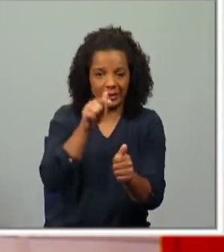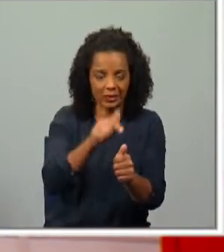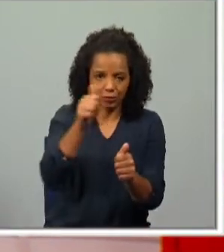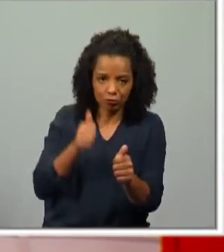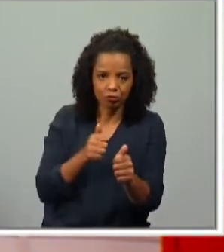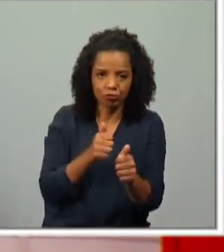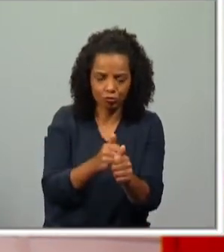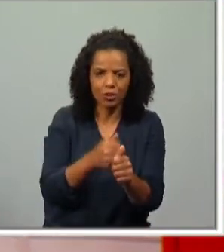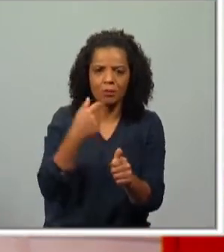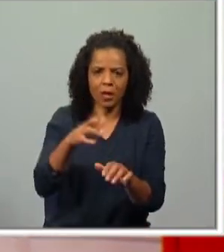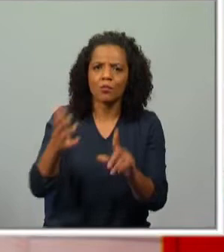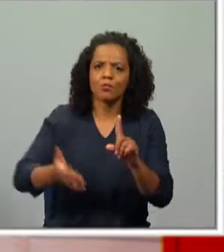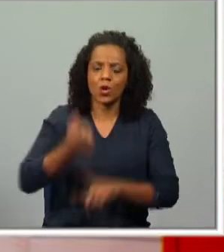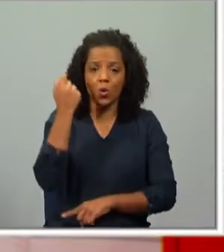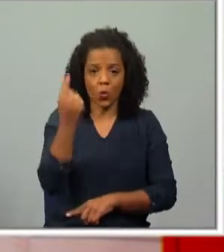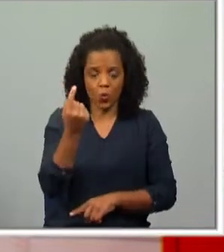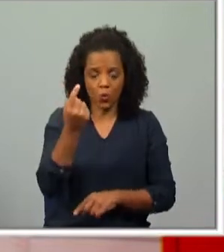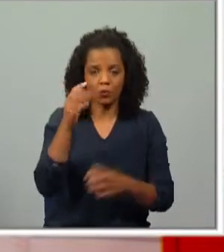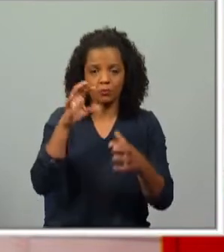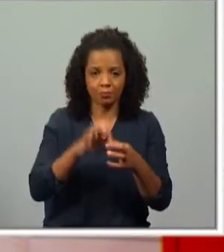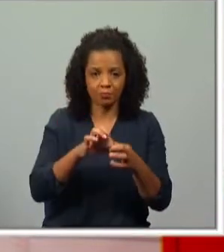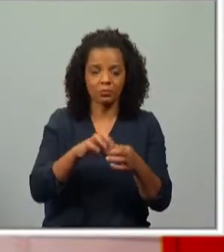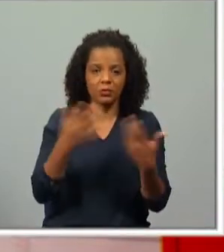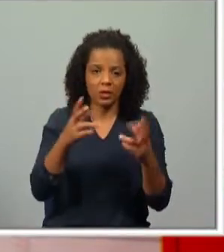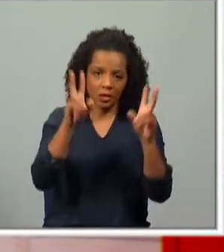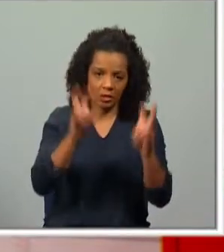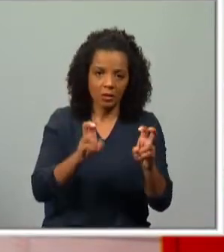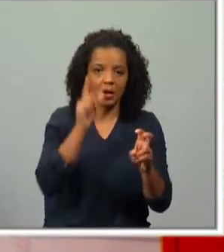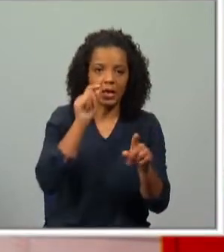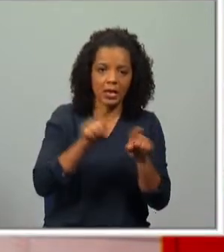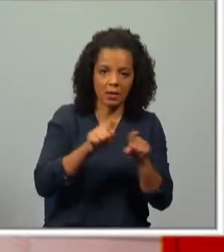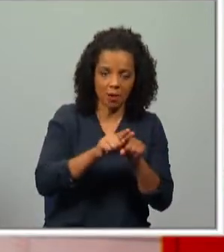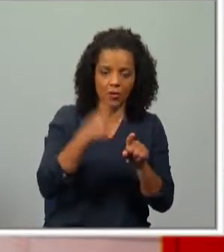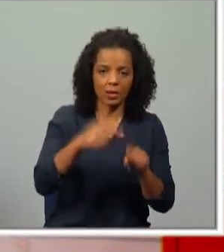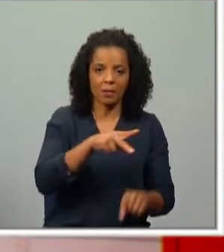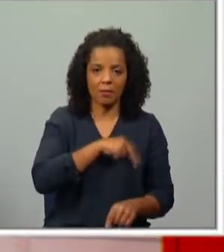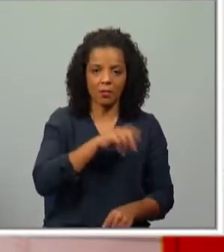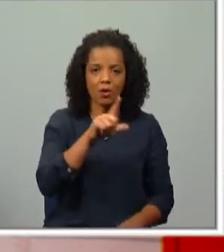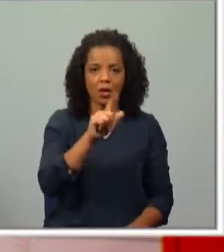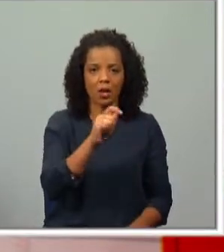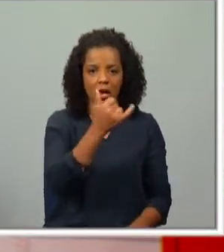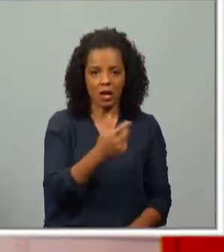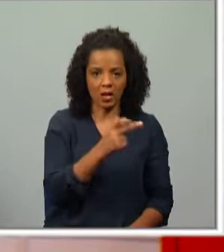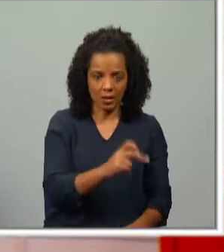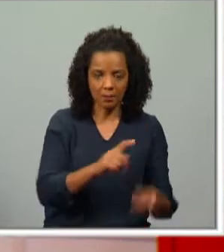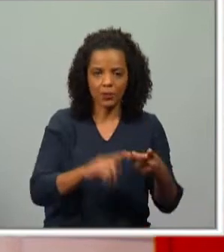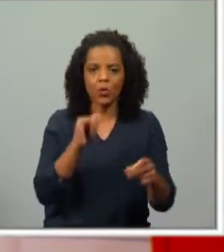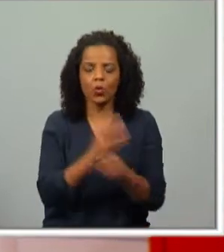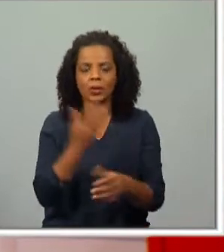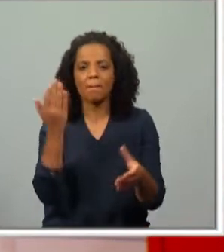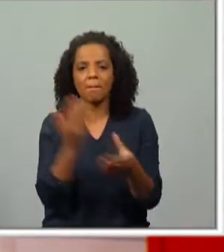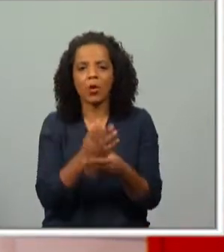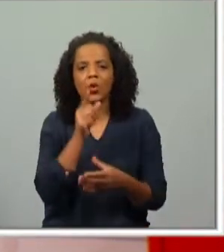sobre o seu irmão o meu irmão Leia e a outra Pão de Açúcar sobre o 關於你的兄弟我的兄弟閱讀和其他甜麵包關於